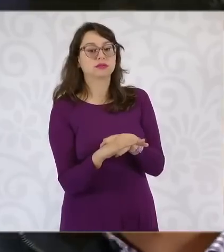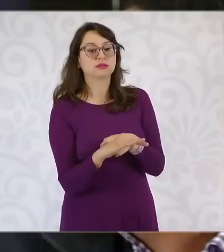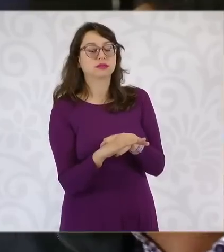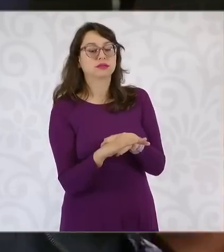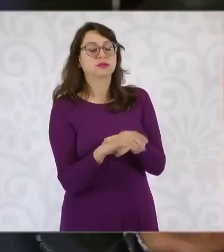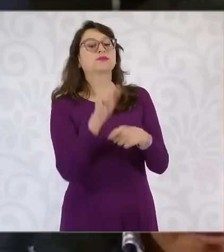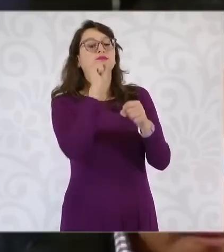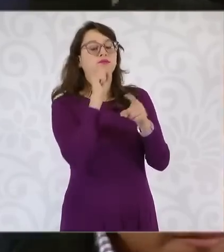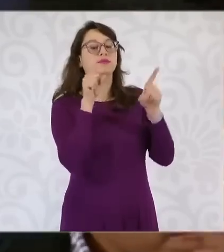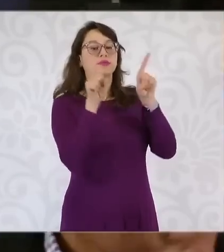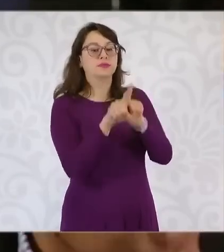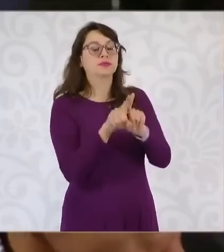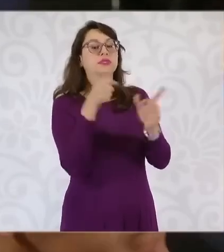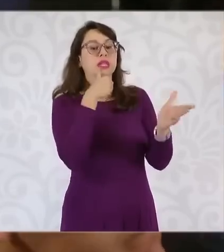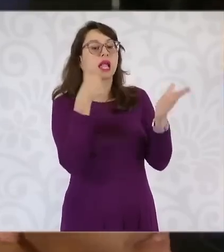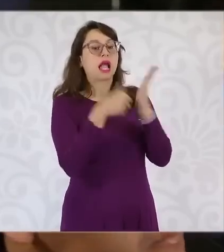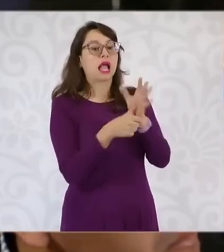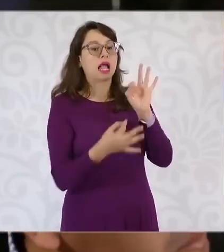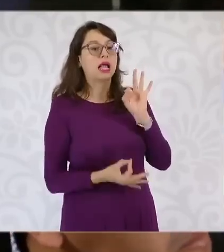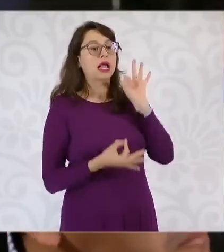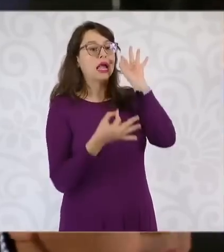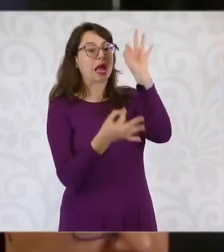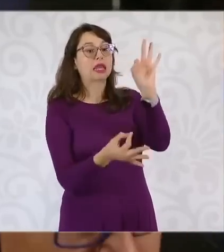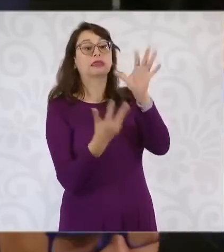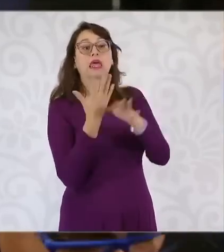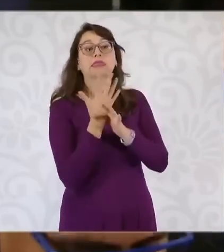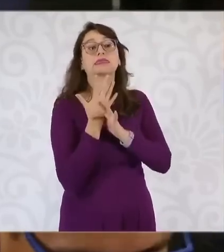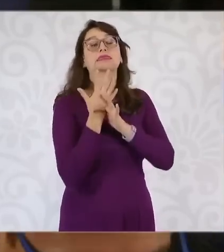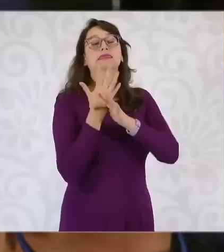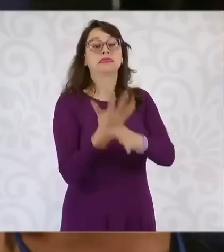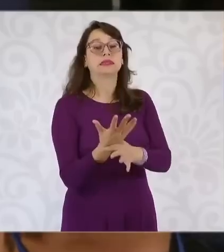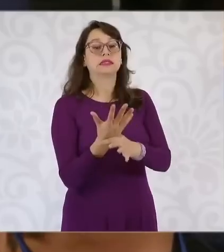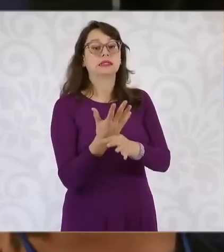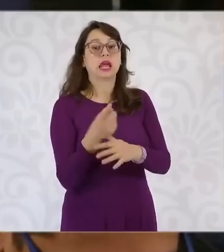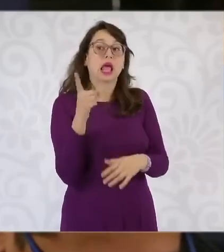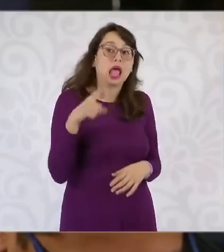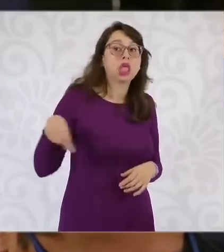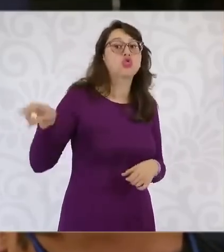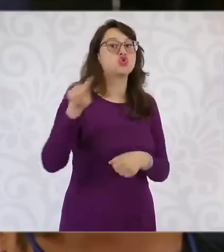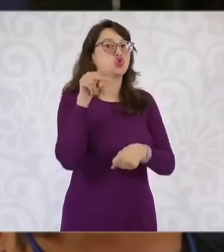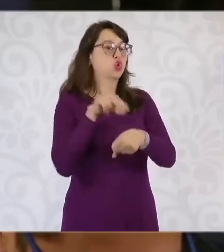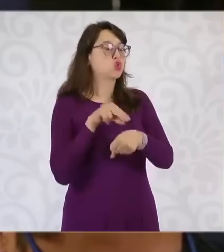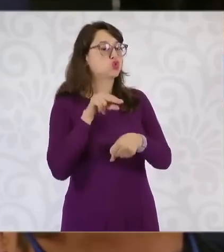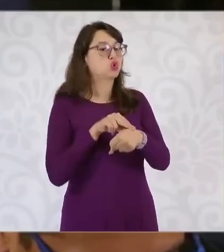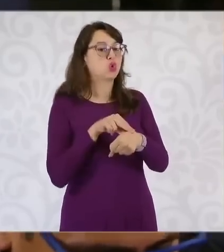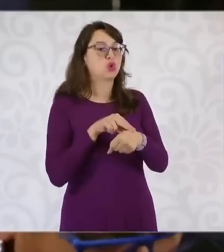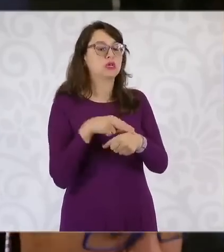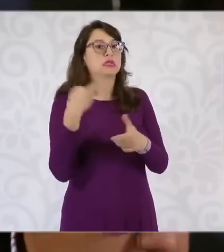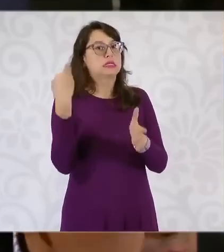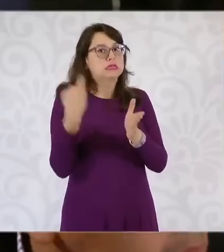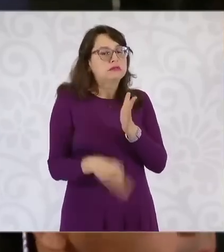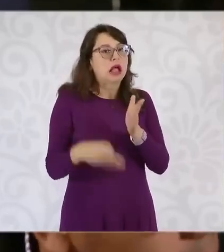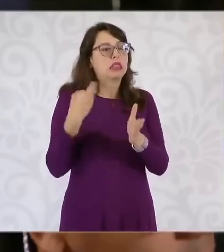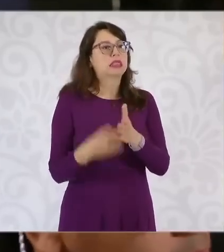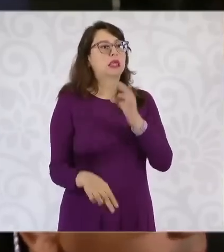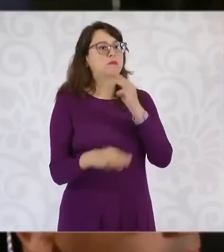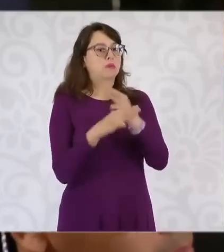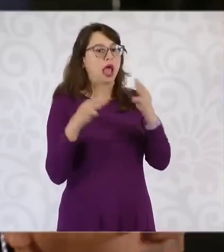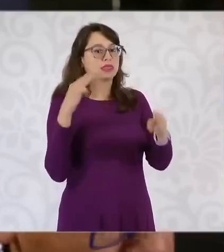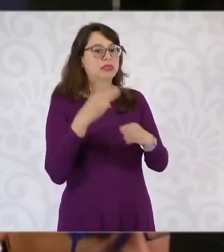entregaron una carta donde los médicos eh exponen las eh que no tienen insumos para operar en el